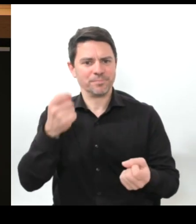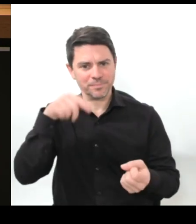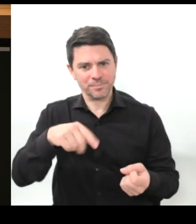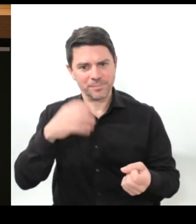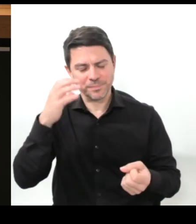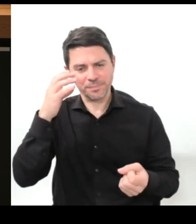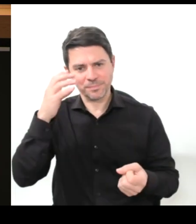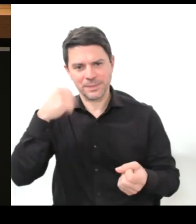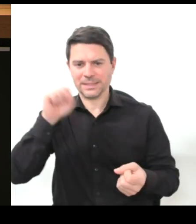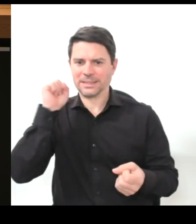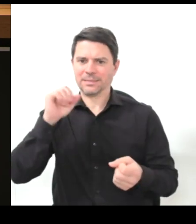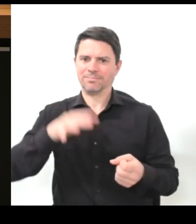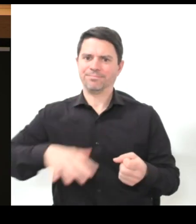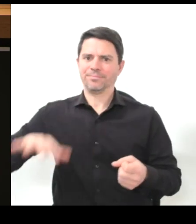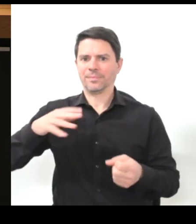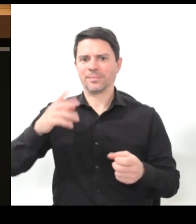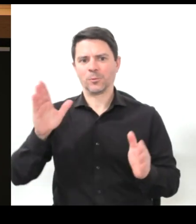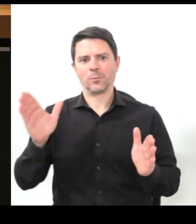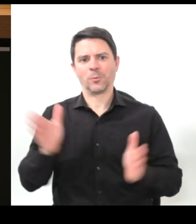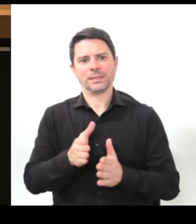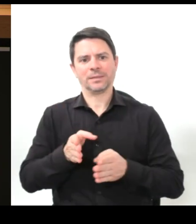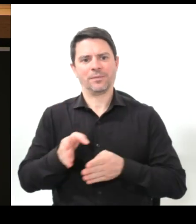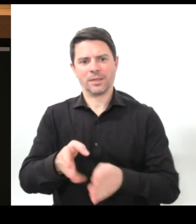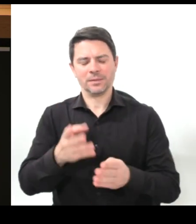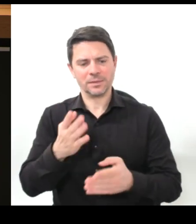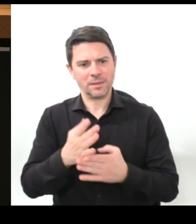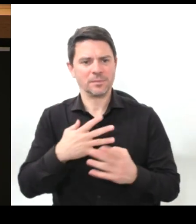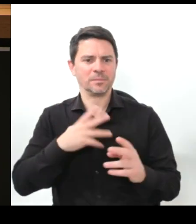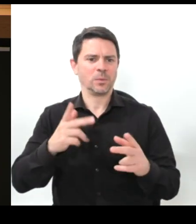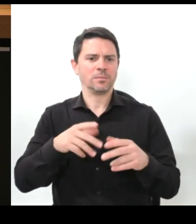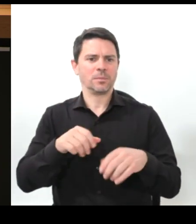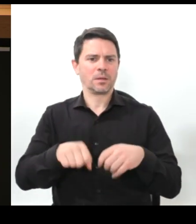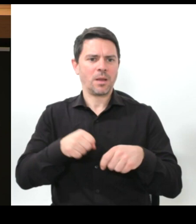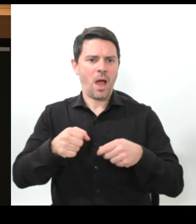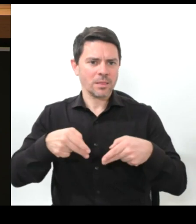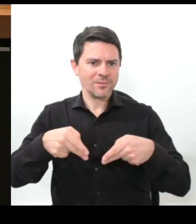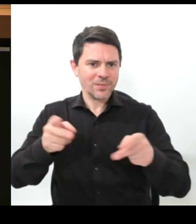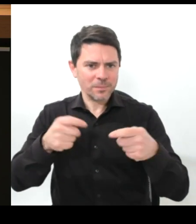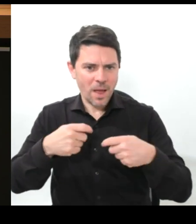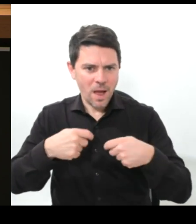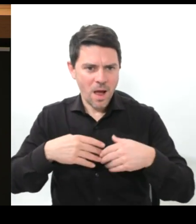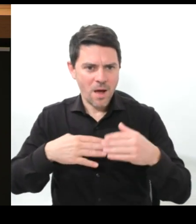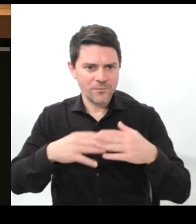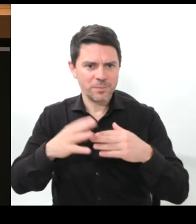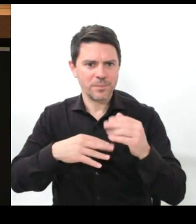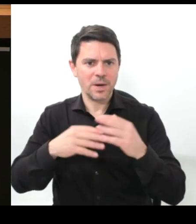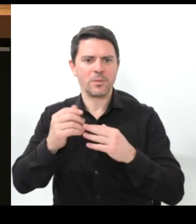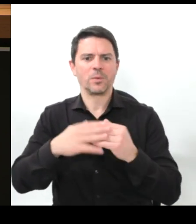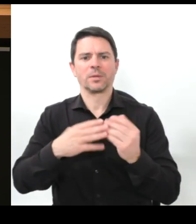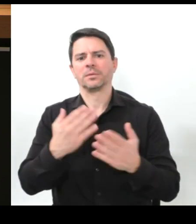Das Klima unterscheidet aber leider nicht zwischen Bundesländern. Klima ist leider eine globale Angelegenheit.